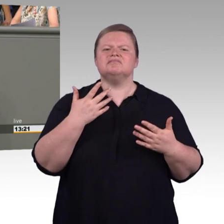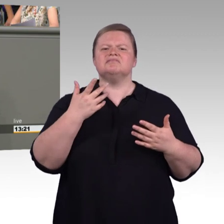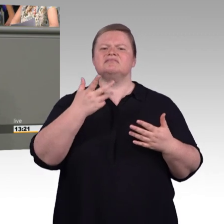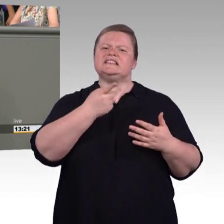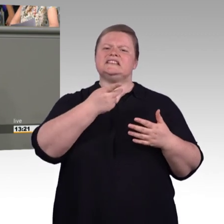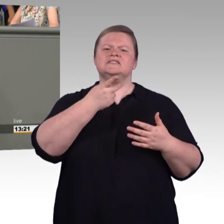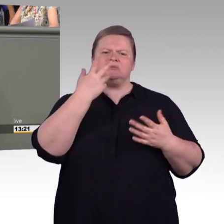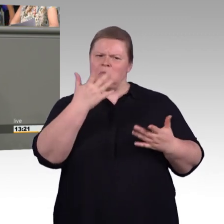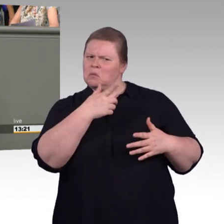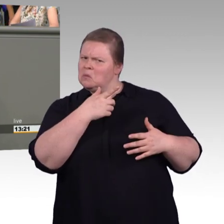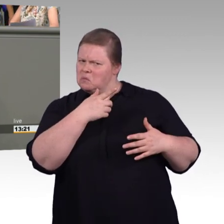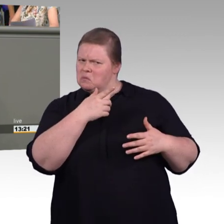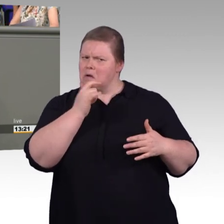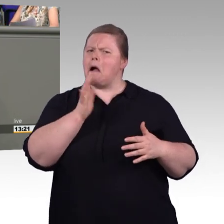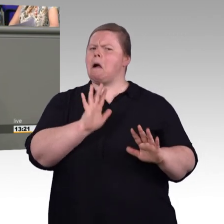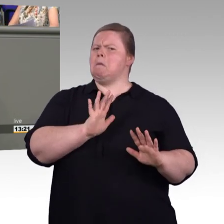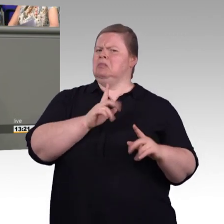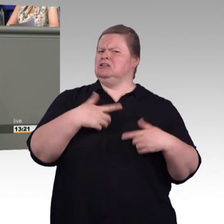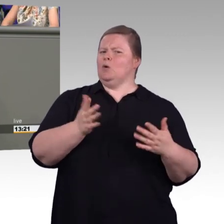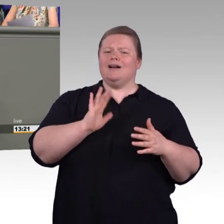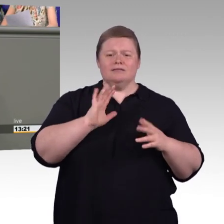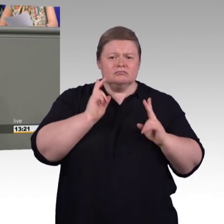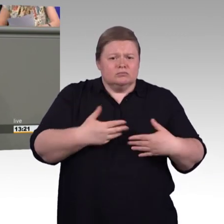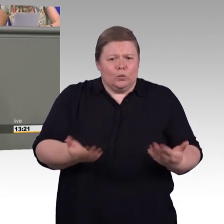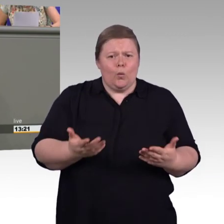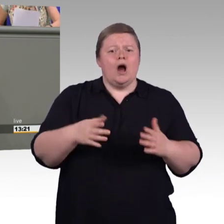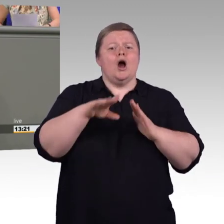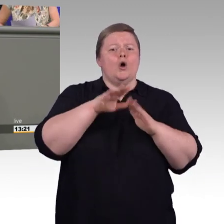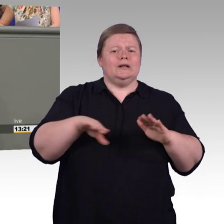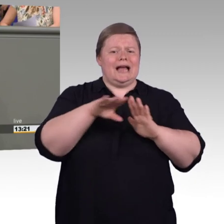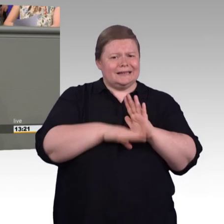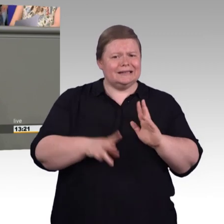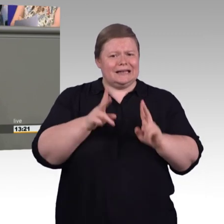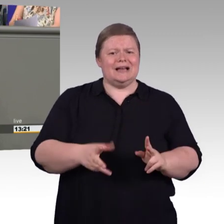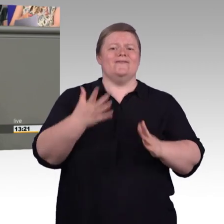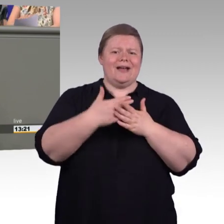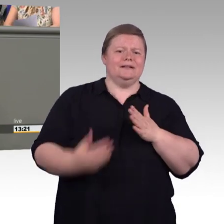wir würden unsere Hausaufgaben nicht machen. Das ist aber mitnichten so. Der Kollege Frey hat es bereits erwähnt,